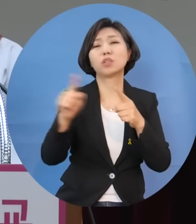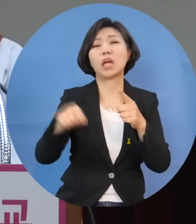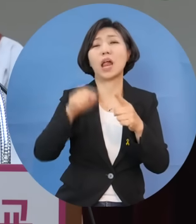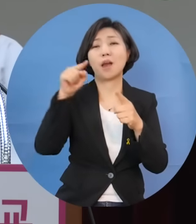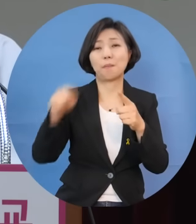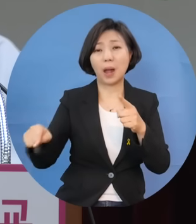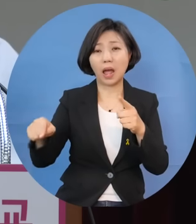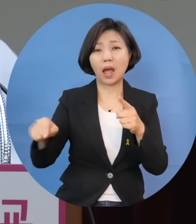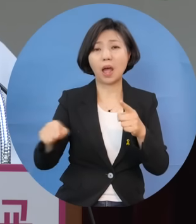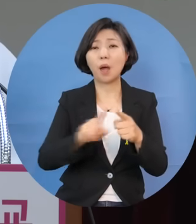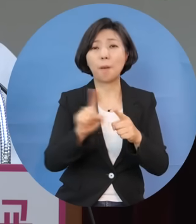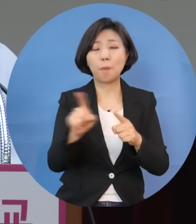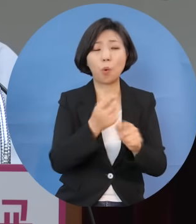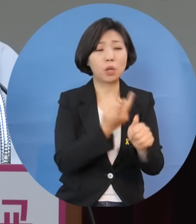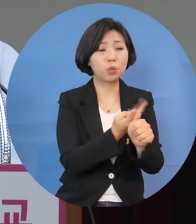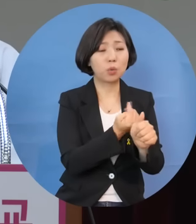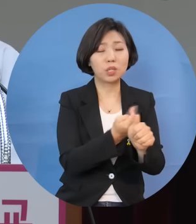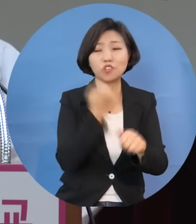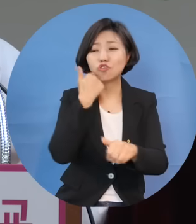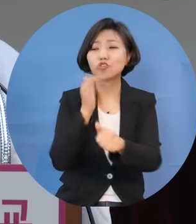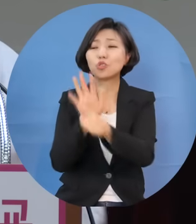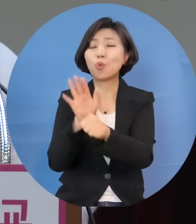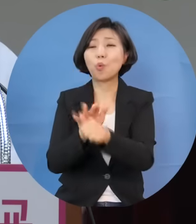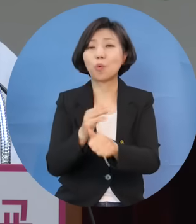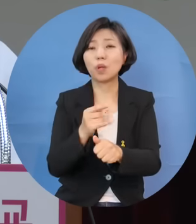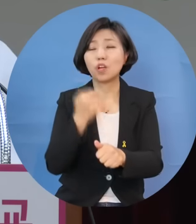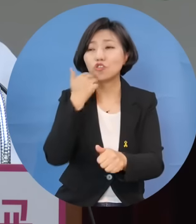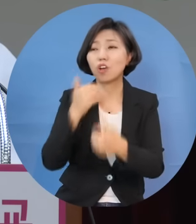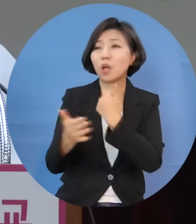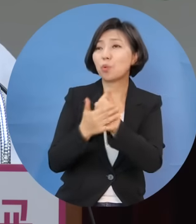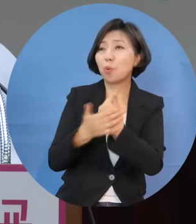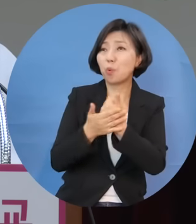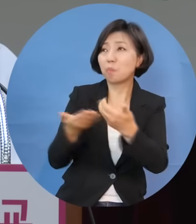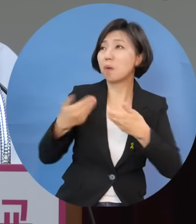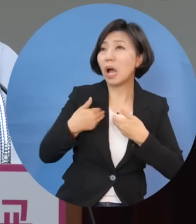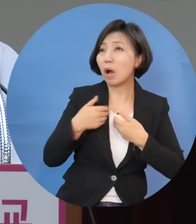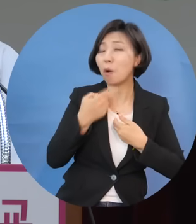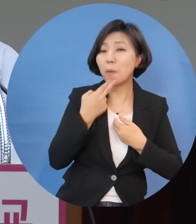토끼는 그런 것도 없어요. 남에게 신세도 안 지지만 도울 줄도 몰라요.